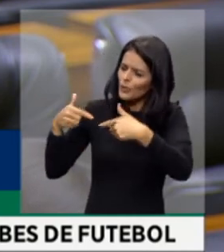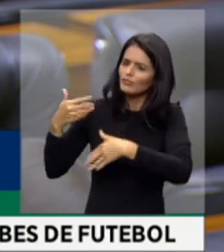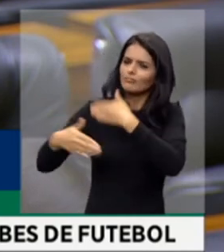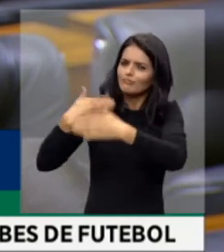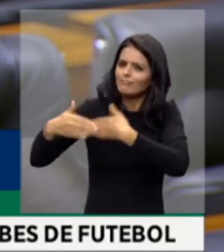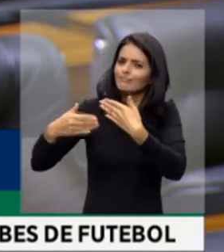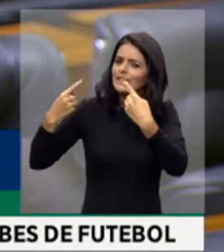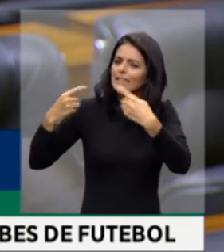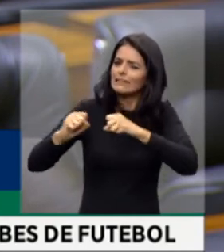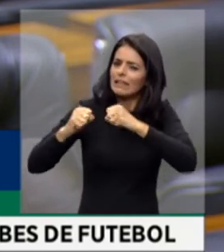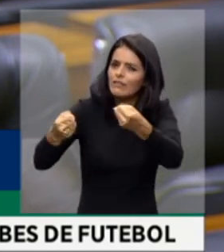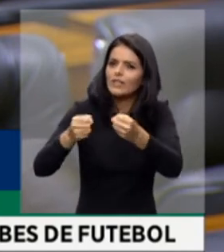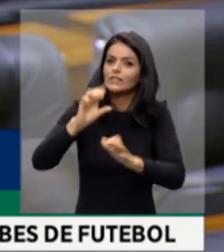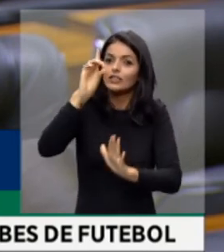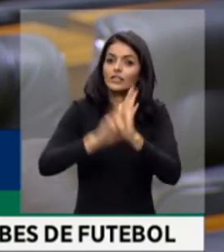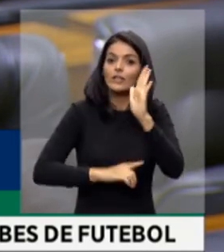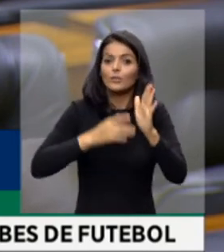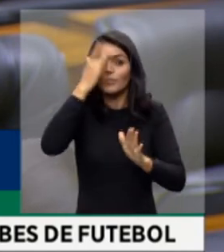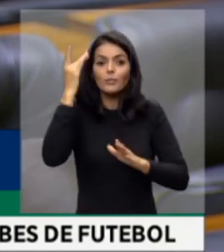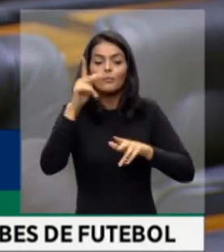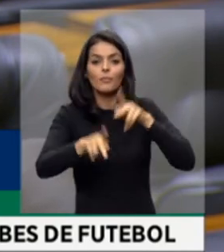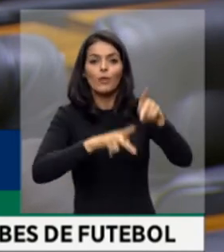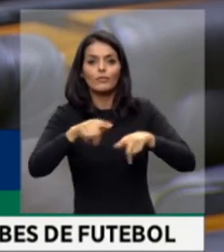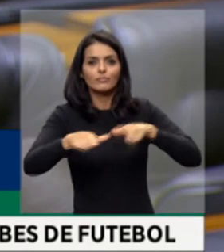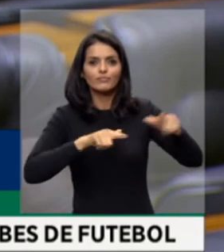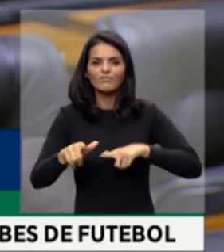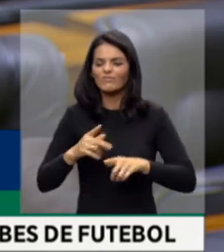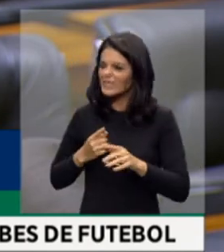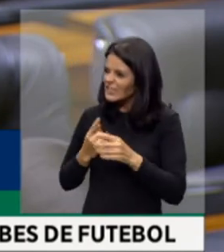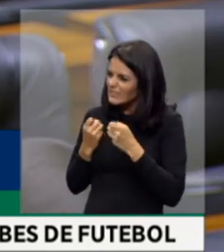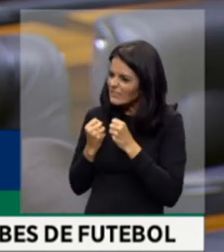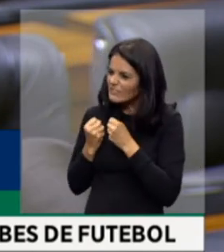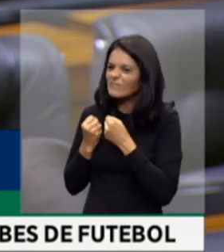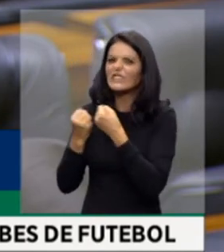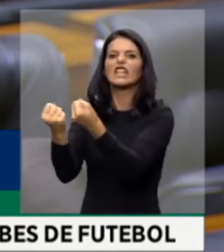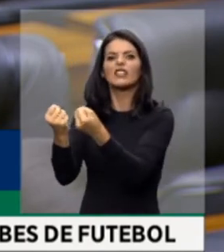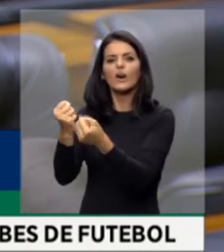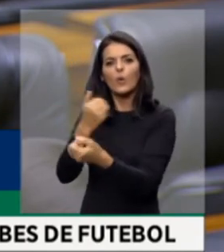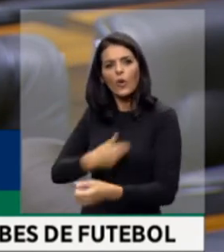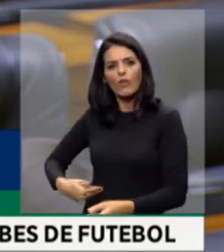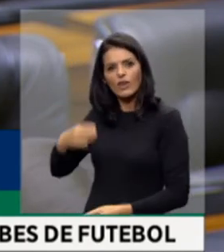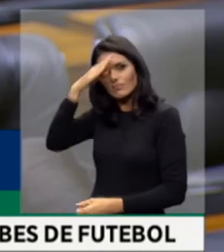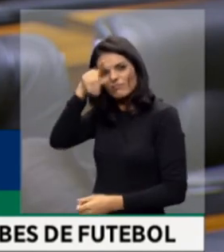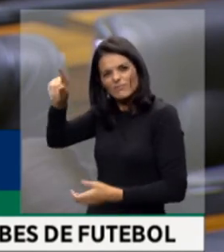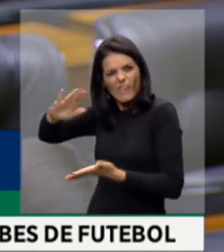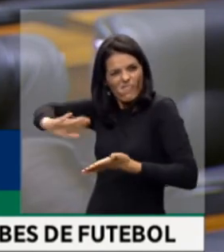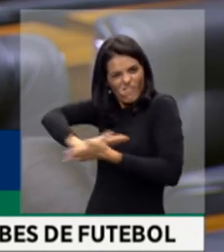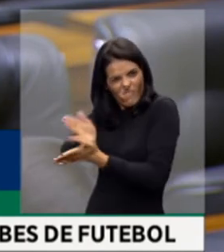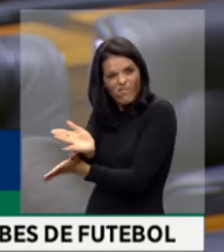PEQUENOS CLUBES, CLUBES DE BASE, ENFIM, ENTÃO TER NO PRÓFUT ESSA PREVISÃO DE MANUTENÇÃO DE DEFESA DOS TRABALHADORES É MUITO IMPORTANTE TAMBÉM, QUERO